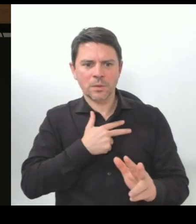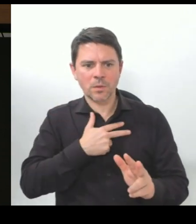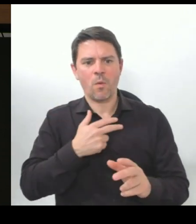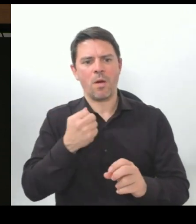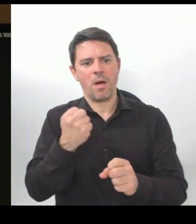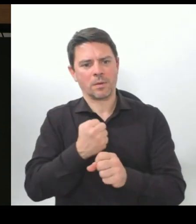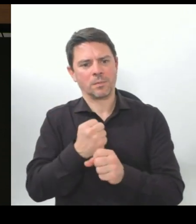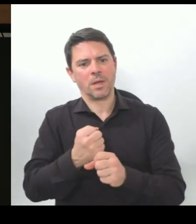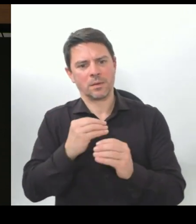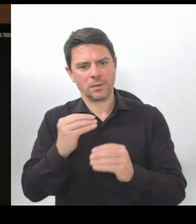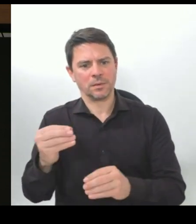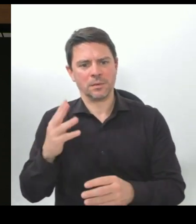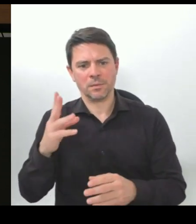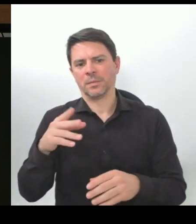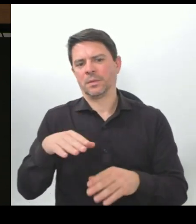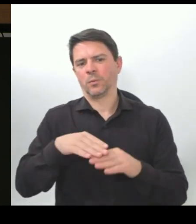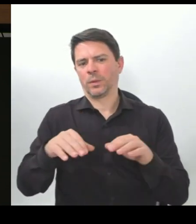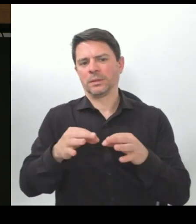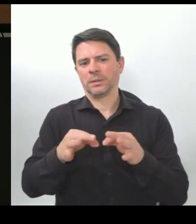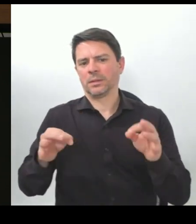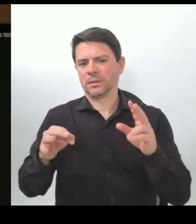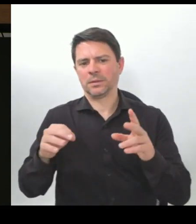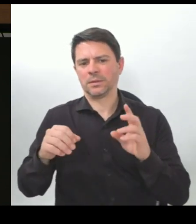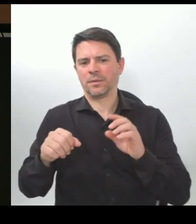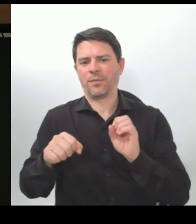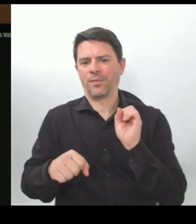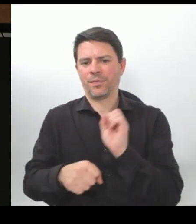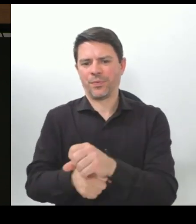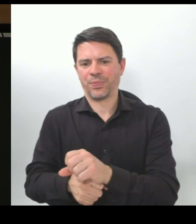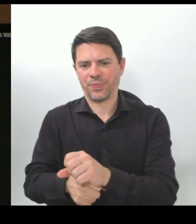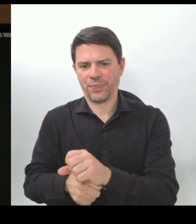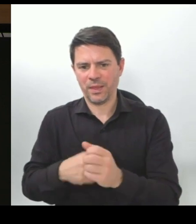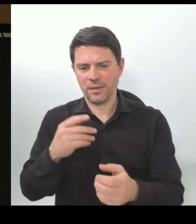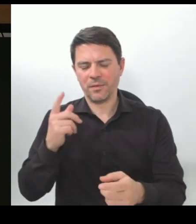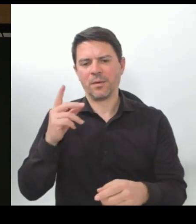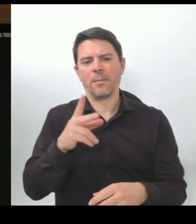A fünf bis A zehn, bei drei Kinder und verheiratet.